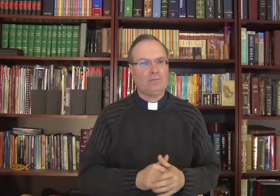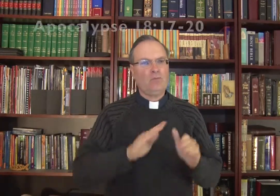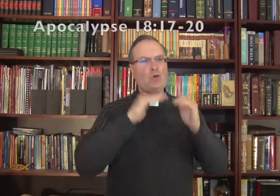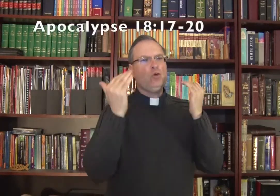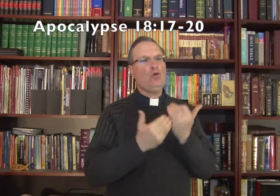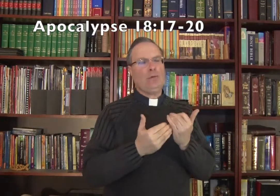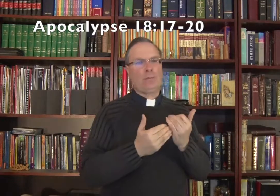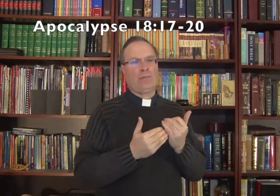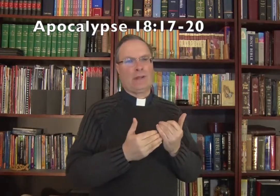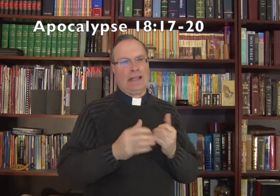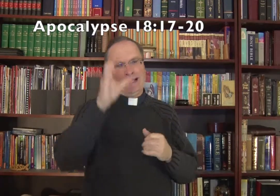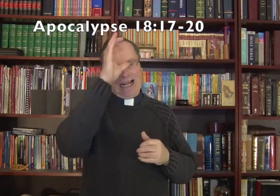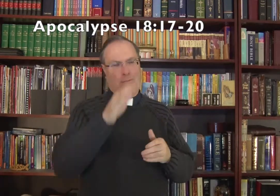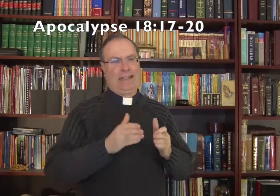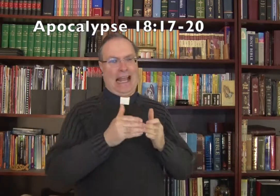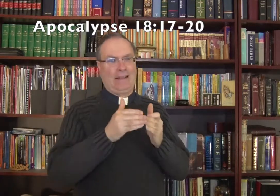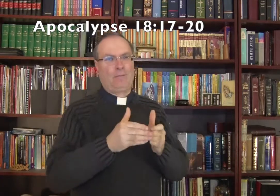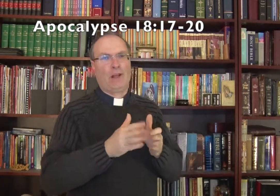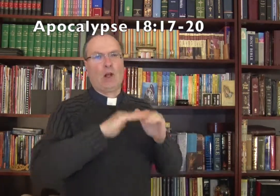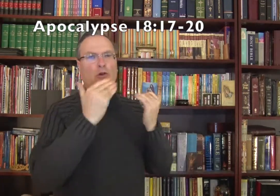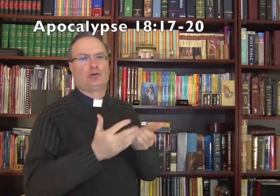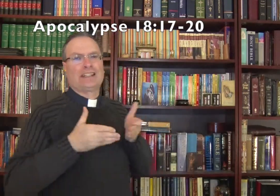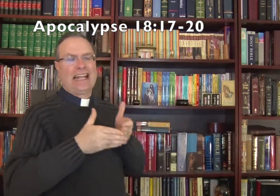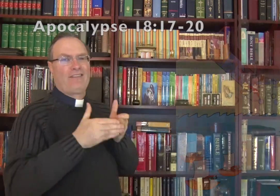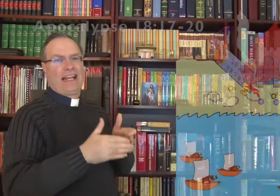«Tous les capitaines, tous ceux qui naviguent,